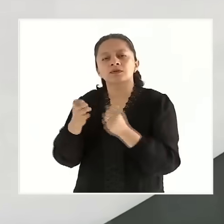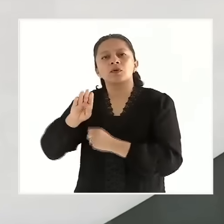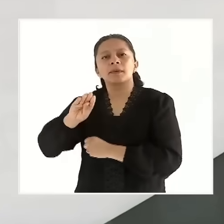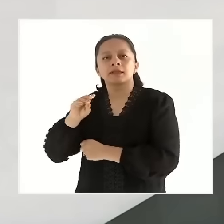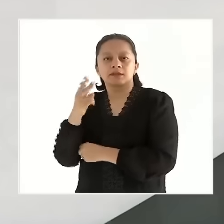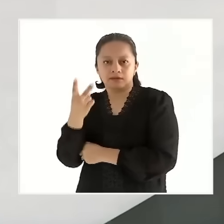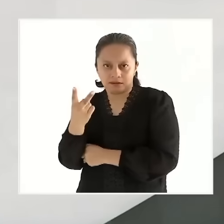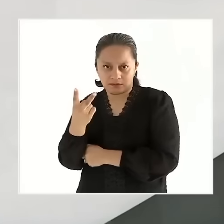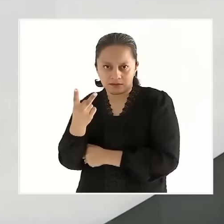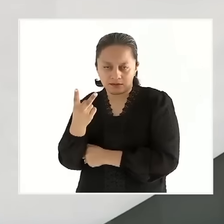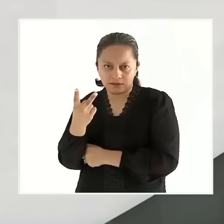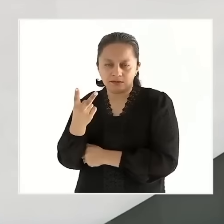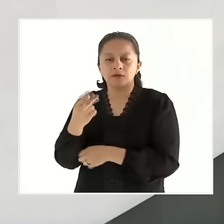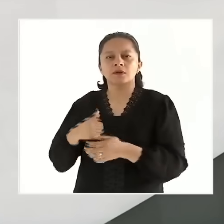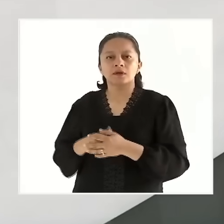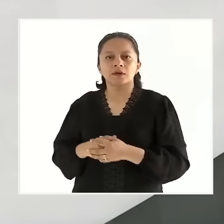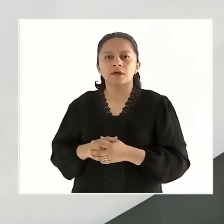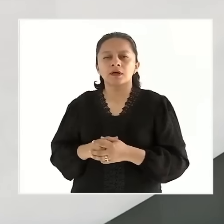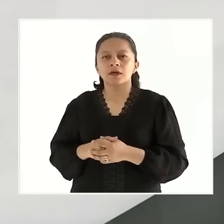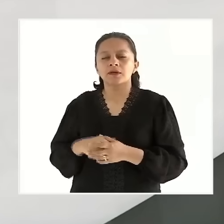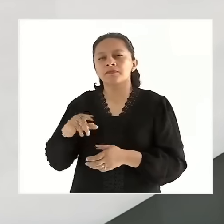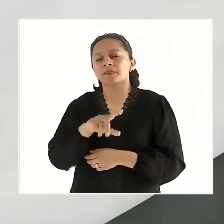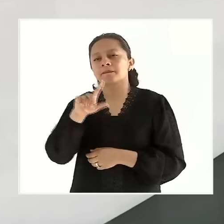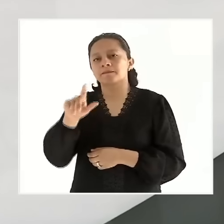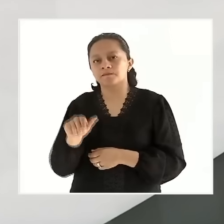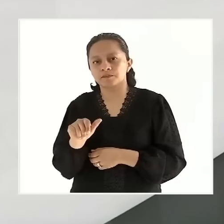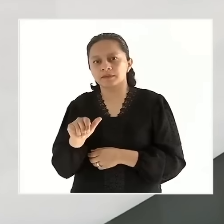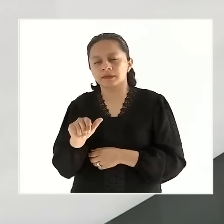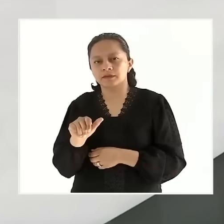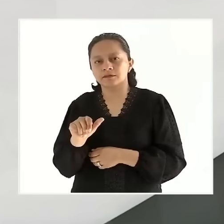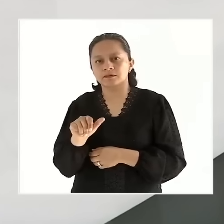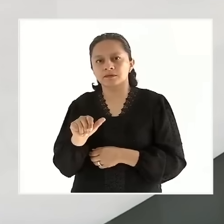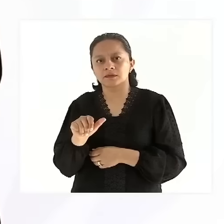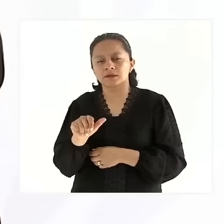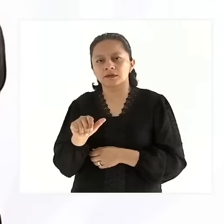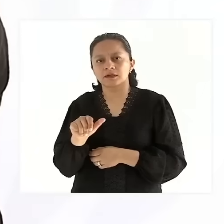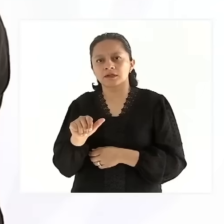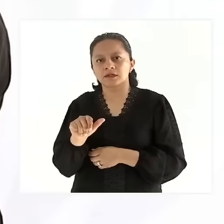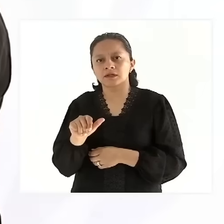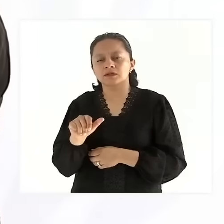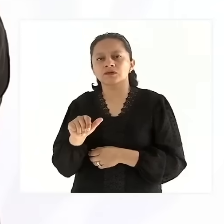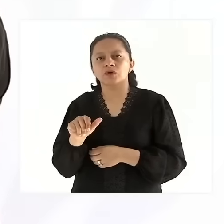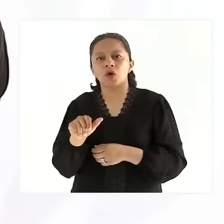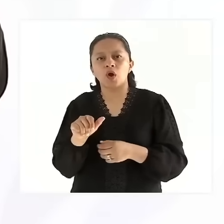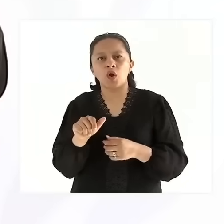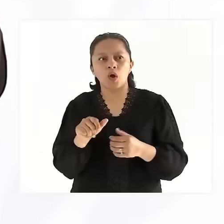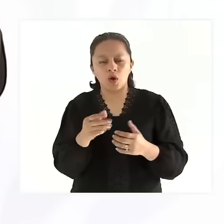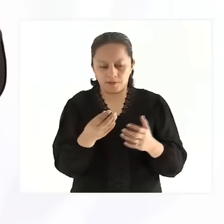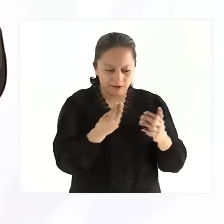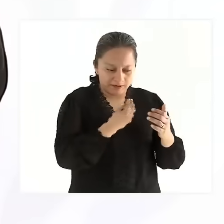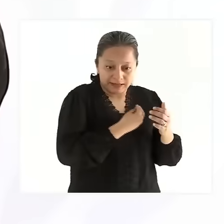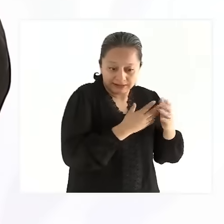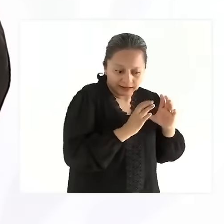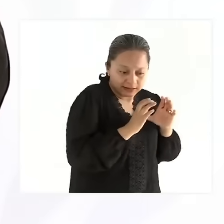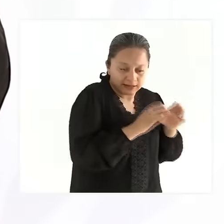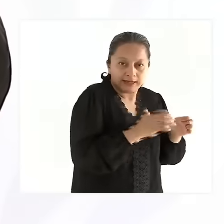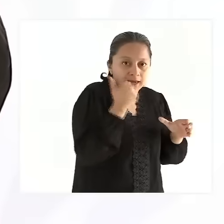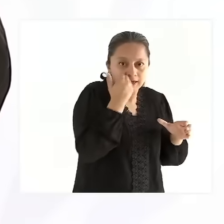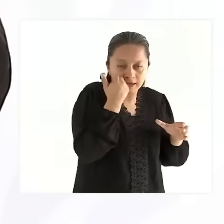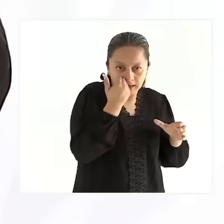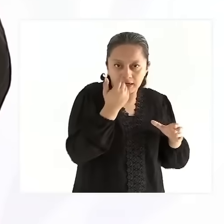pero en el 92 después con la privatización que quisieron hacer en el 99 con Cedillo,